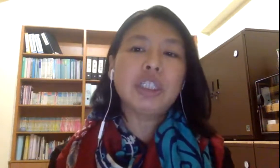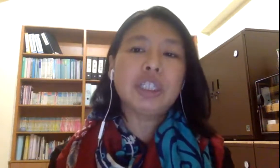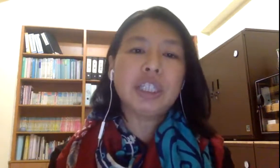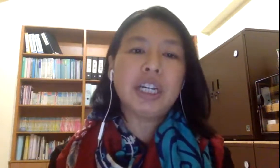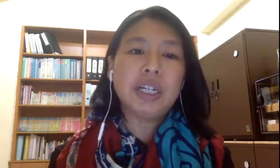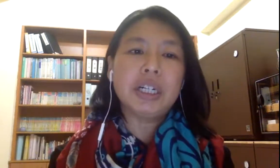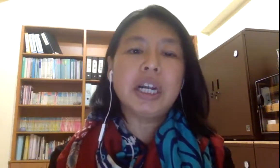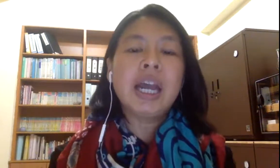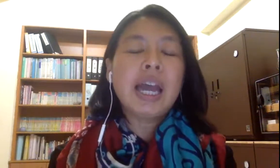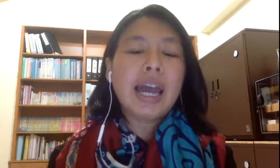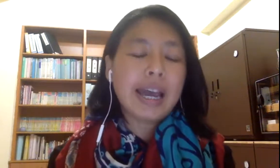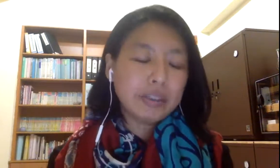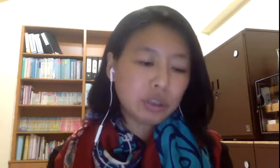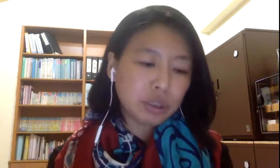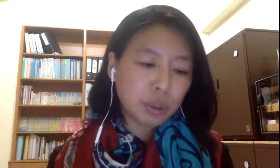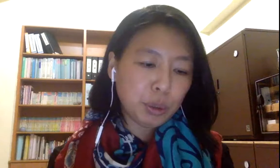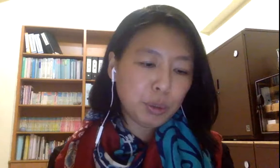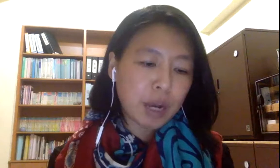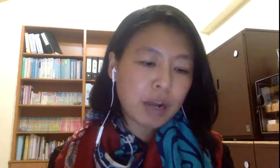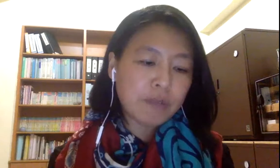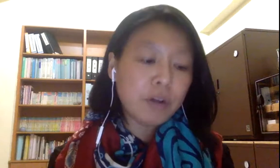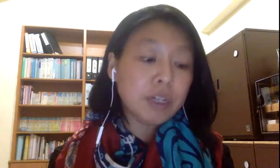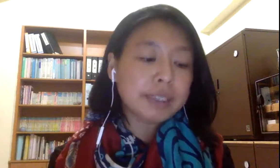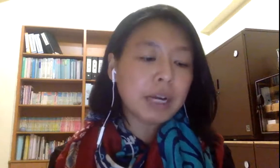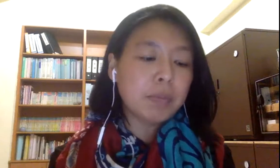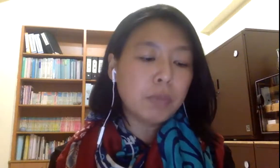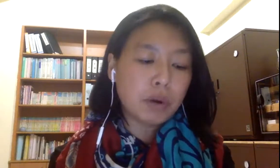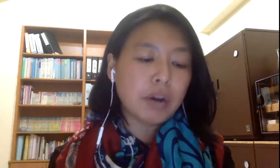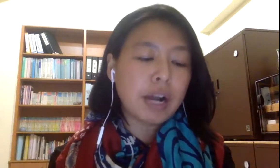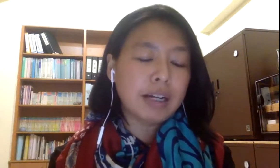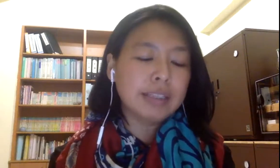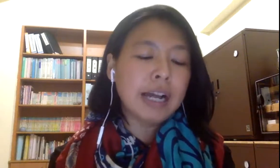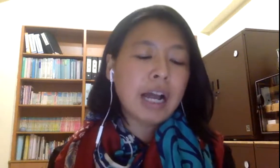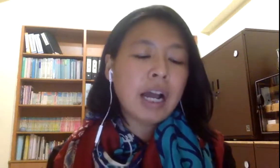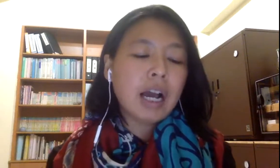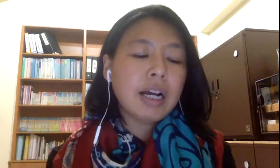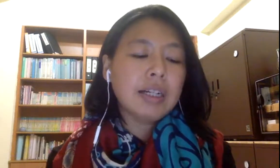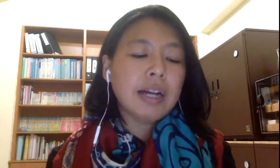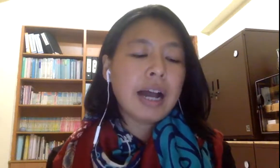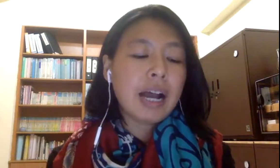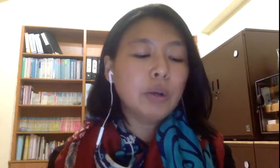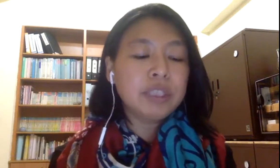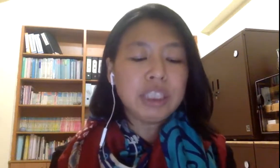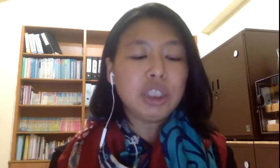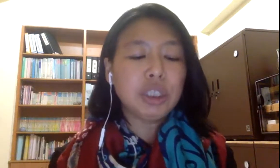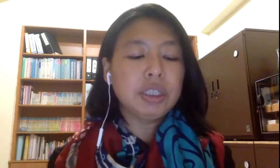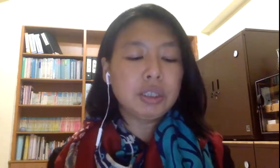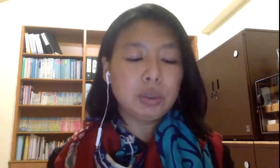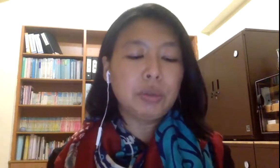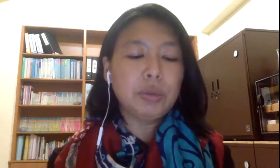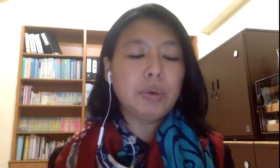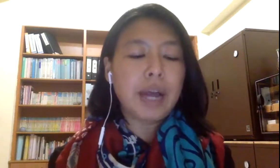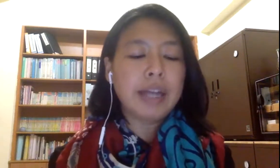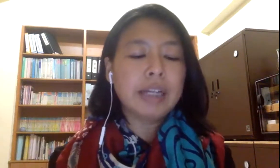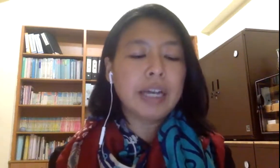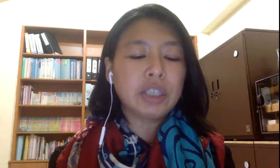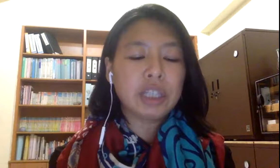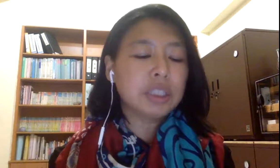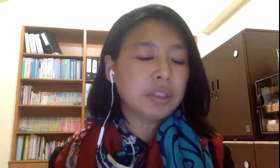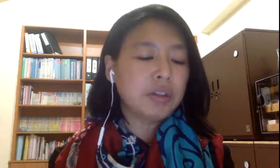وكمعلمة للمعلمين والتركيز على كيفية استطاعة المعلمين والمدارس والسلطة التعليمية